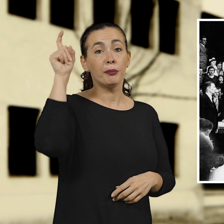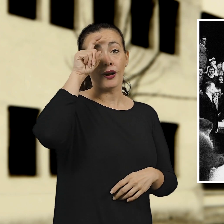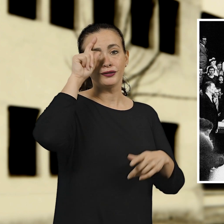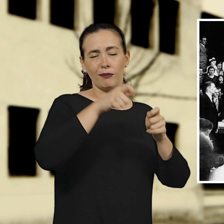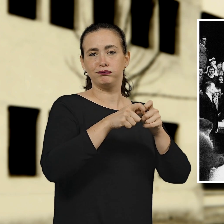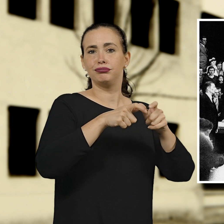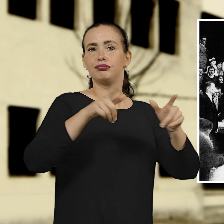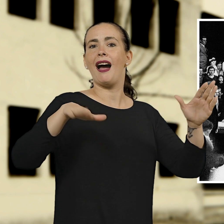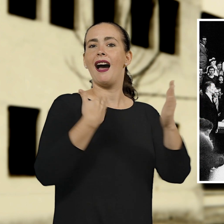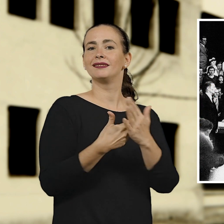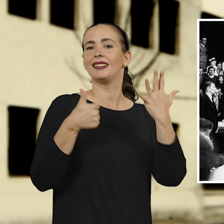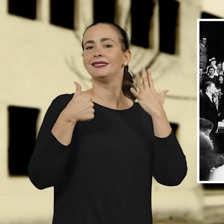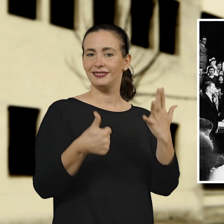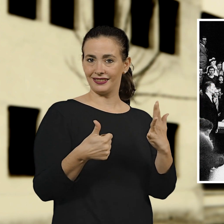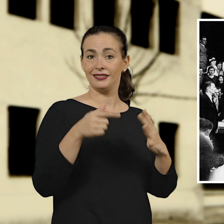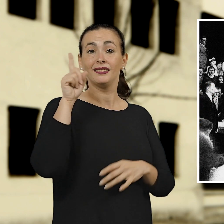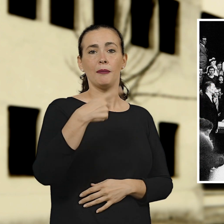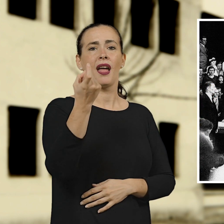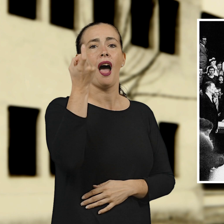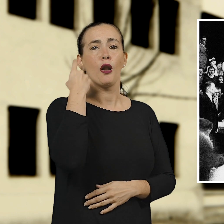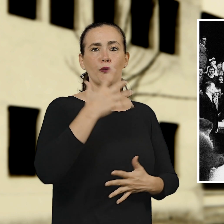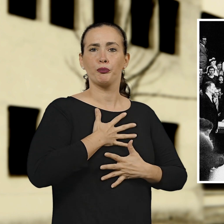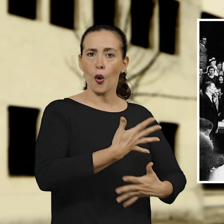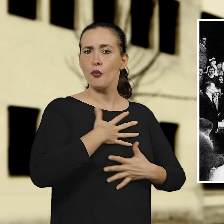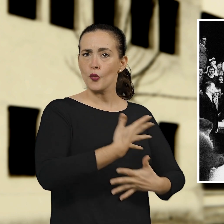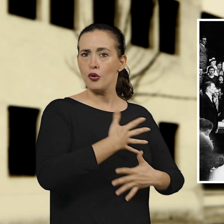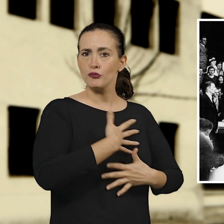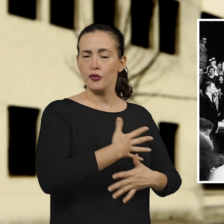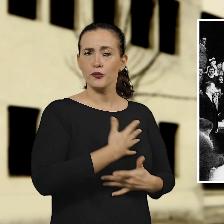Augmenta el nombre de mestres, fins a 6, i també es matriculen més alumnes.